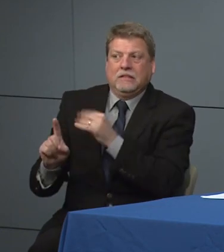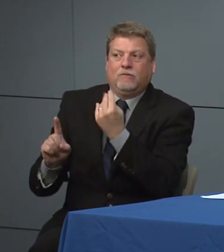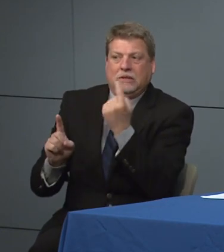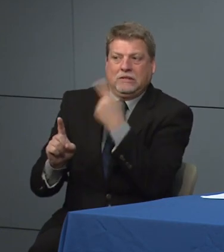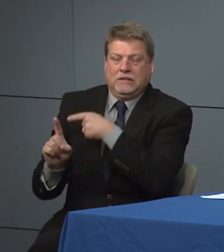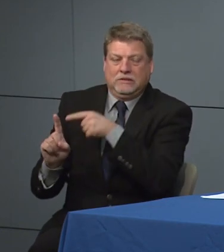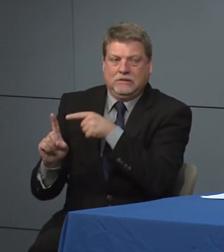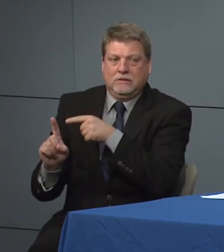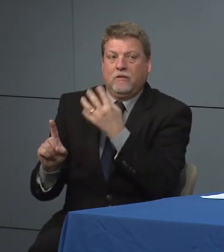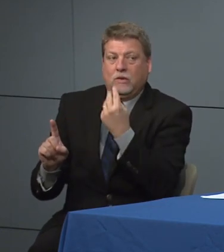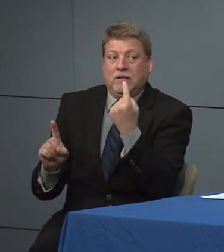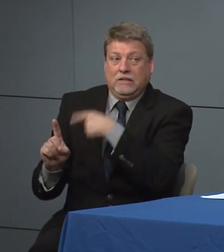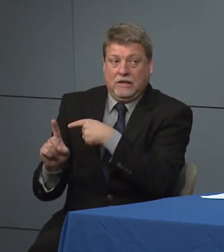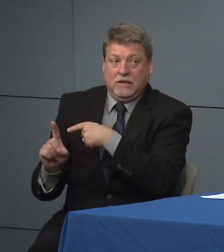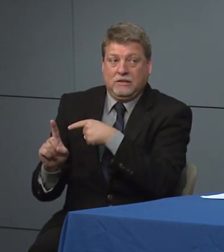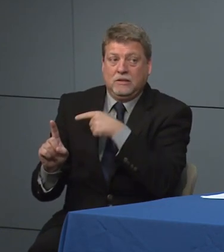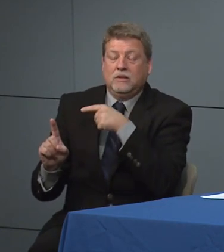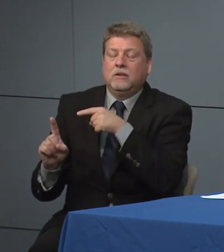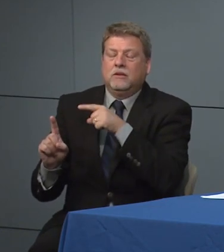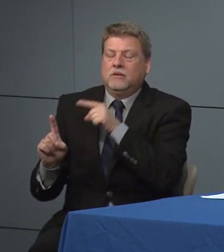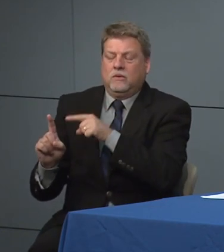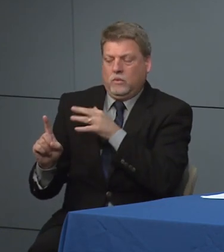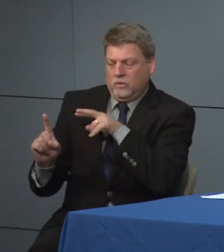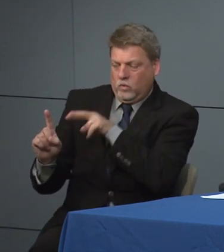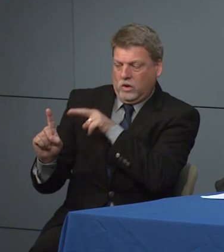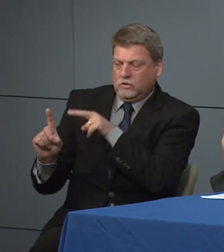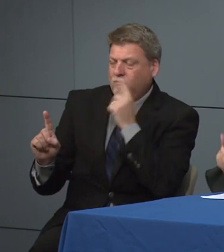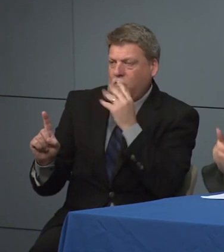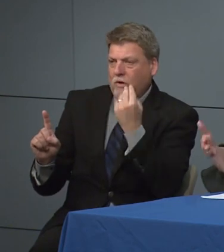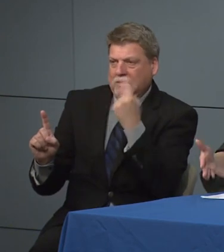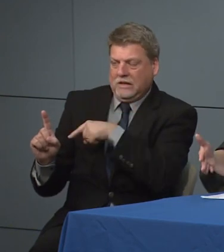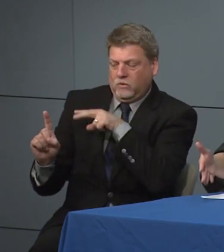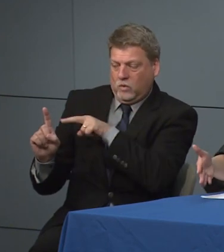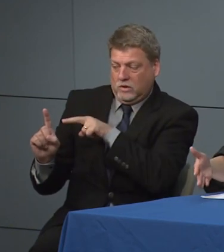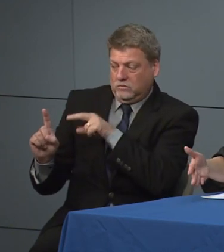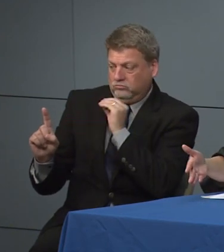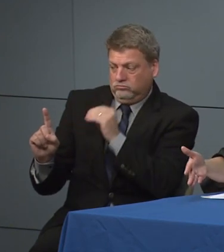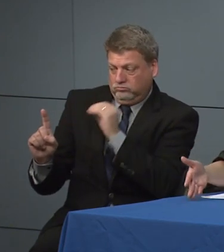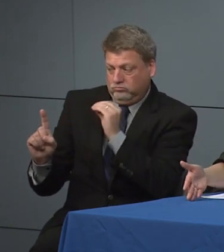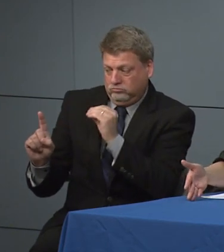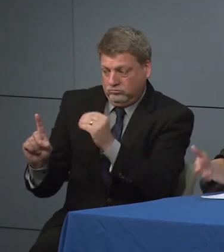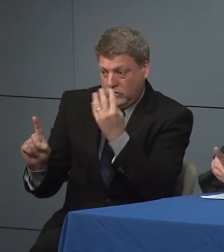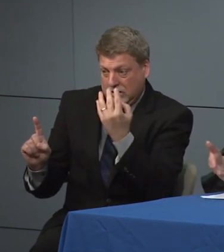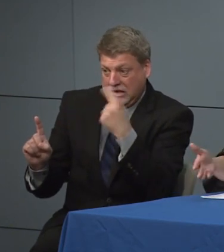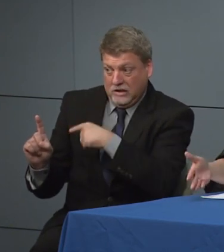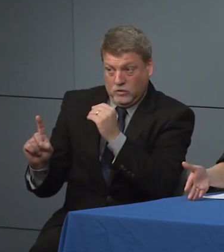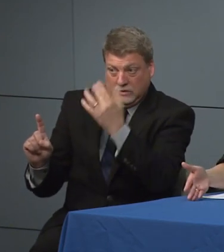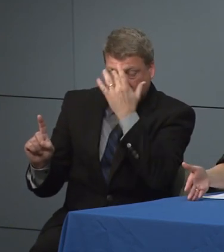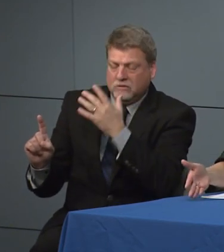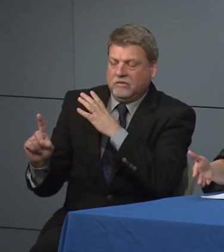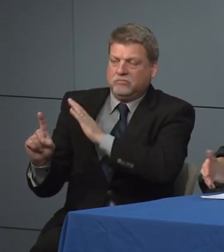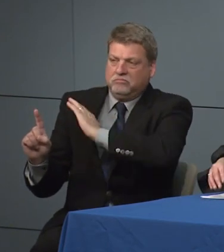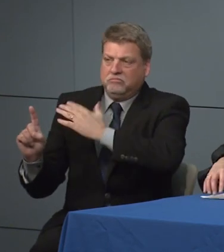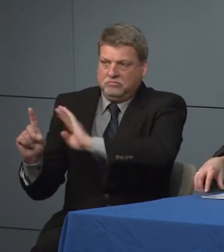cuarentena el catorce de ellas es para personas que han estado expuestas, y esperan catorce días para ver si se presentan síntomas de que en ese no es el caso de alguien que estaba